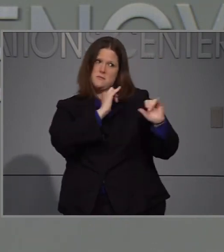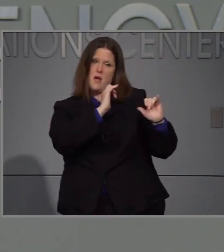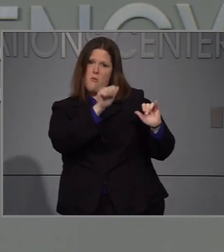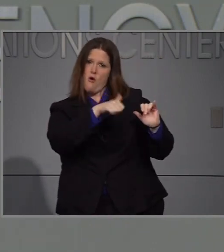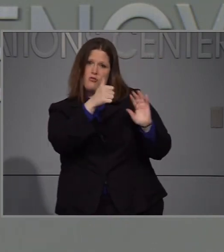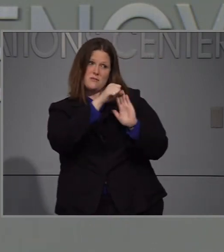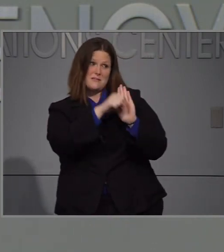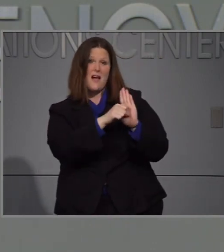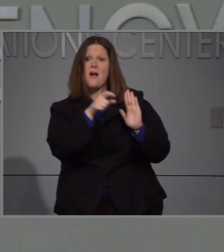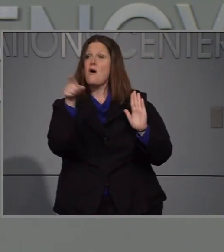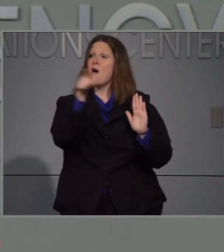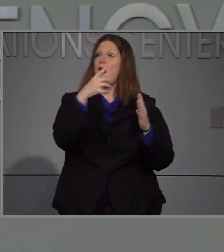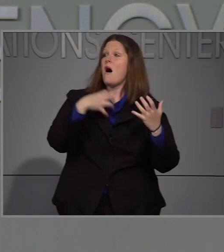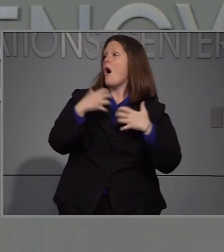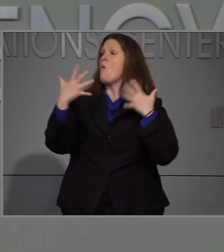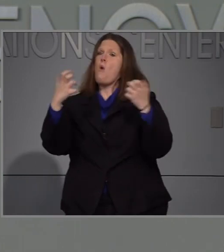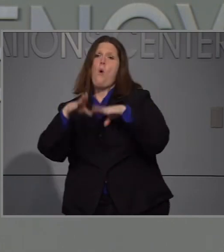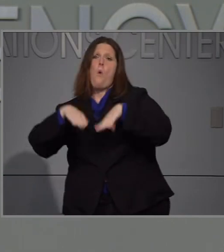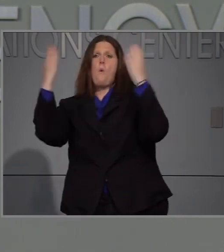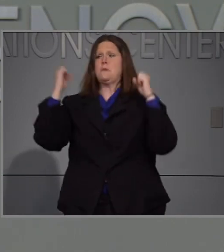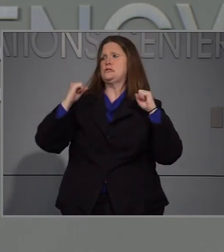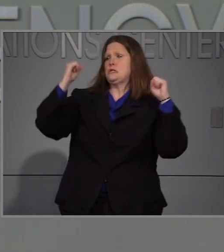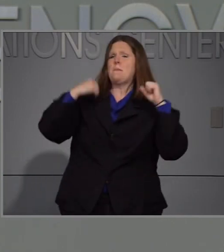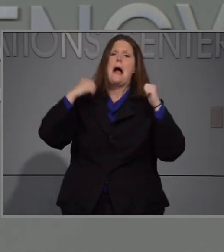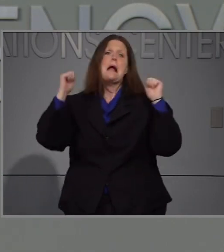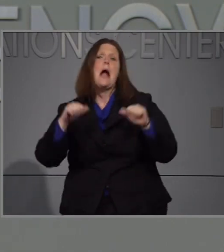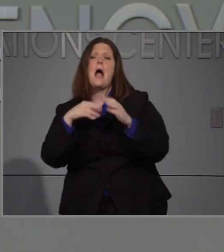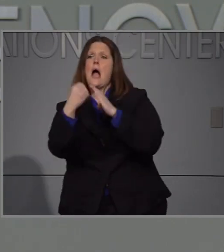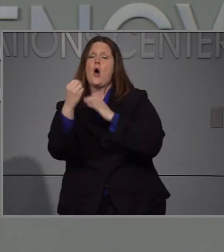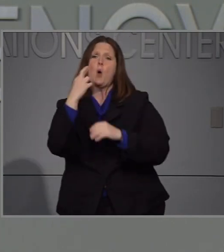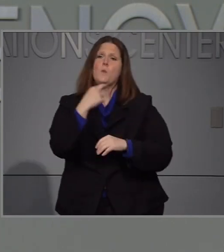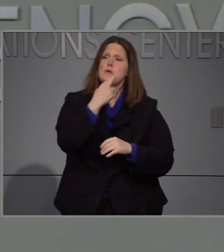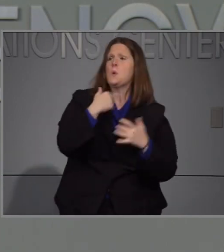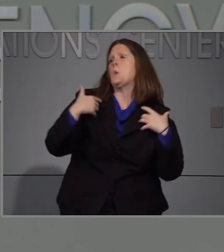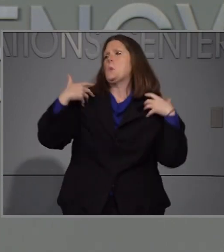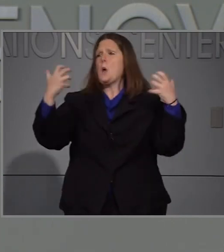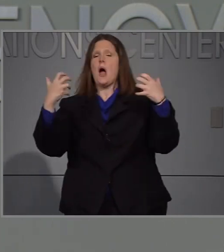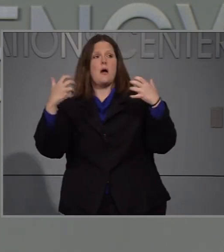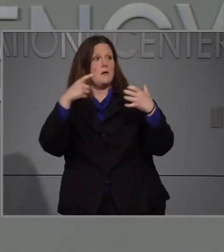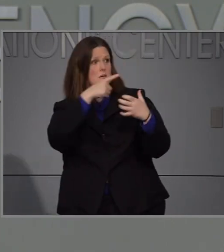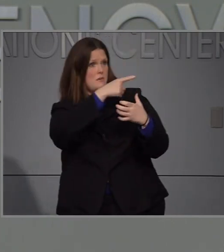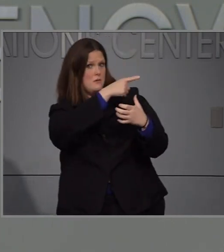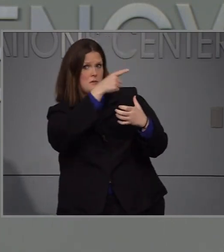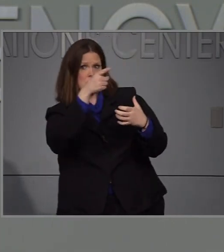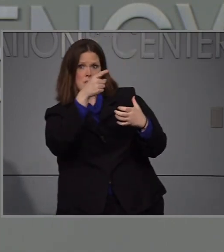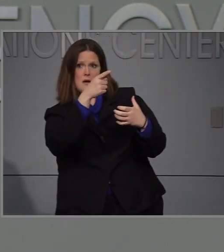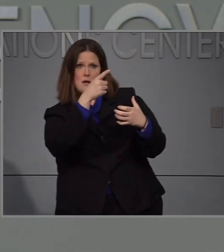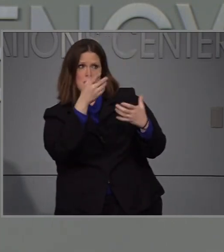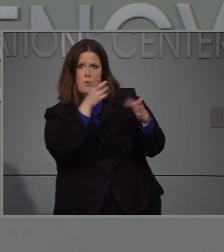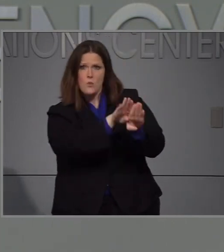estados que están retrocediendo y este se regresar actividades que en otras personas quieren